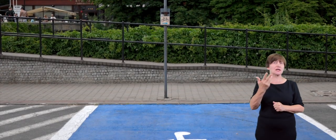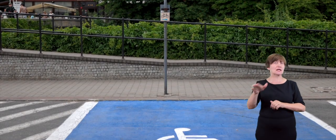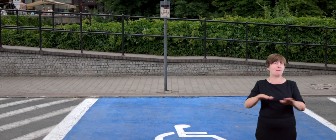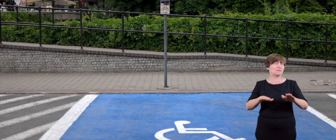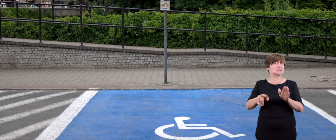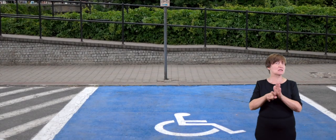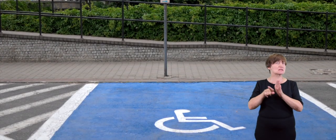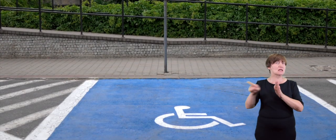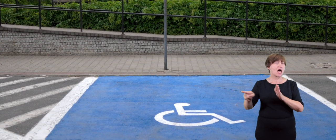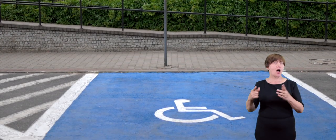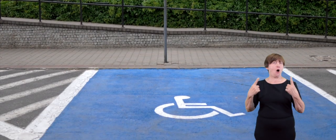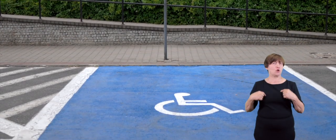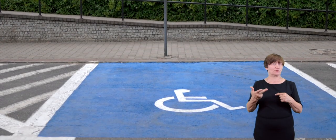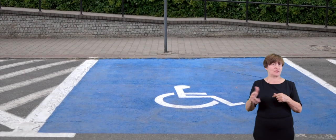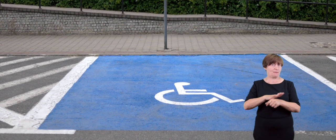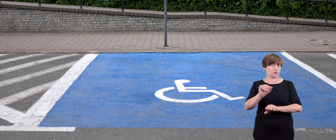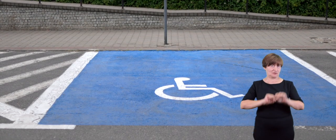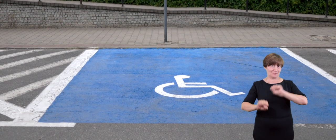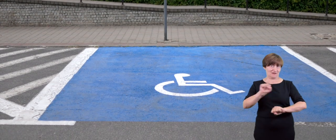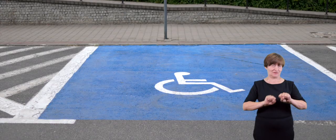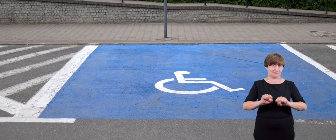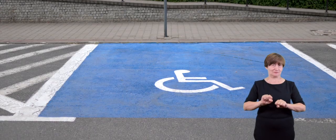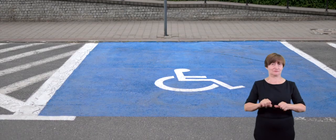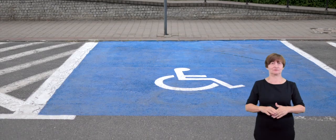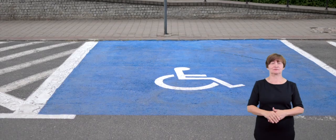do użytku osób z niepełnosprawnościami